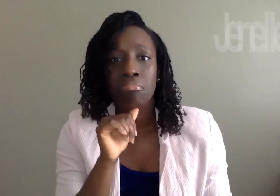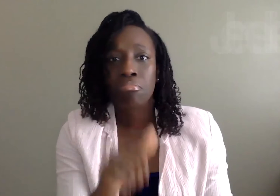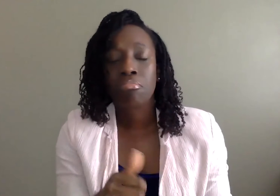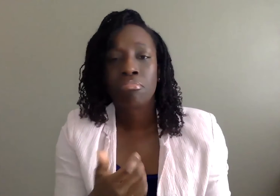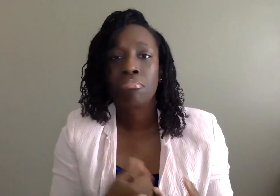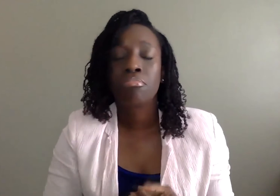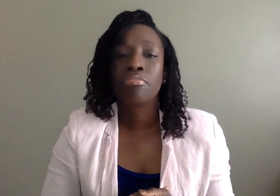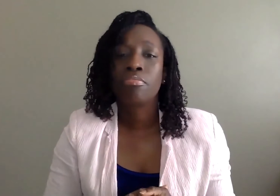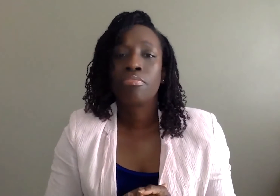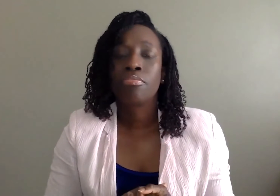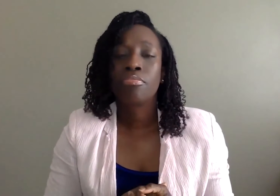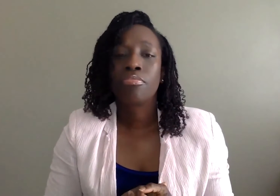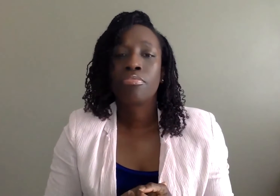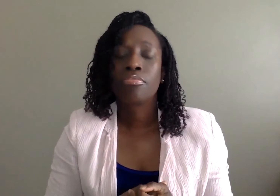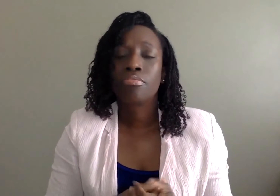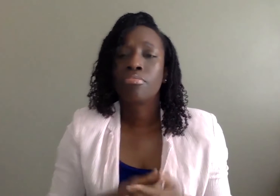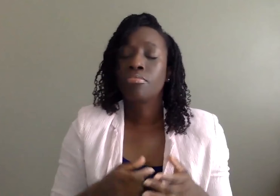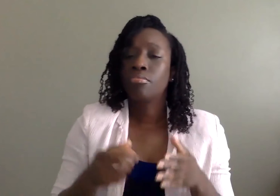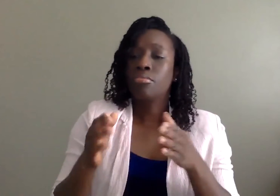parce qu’elle sent